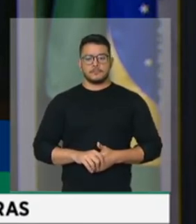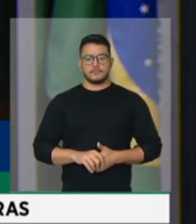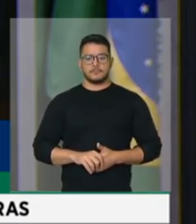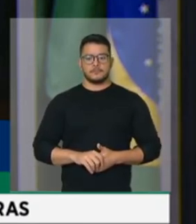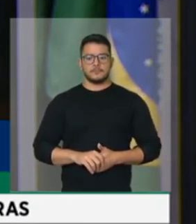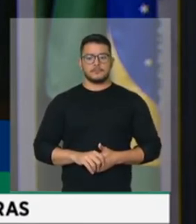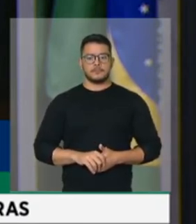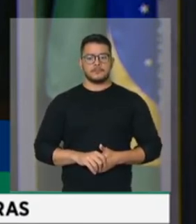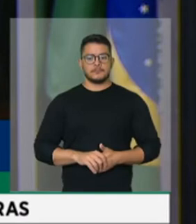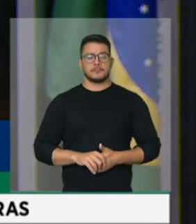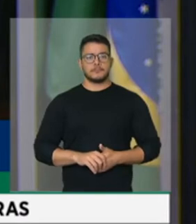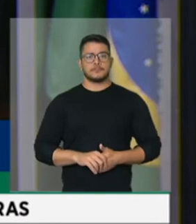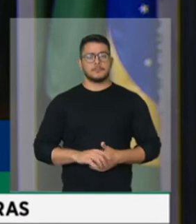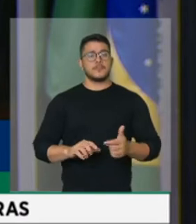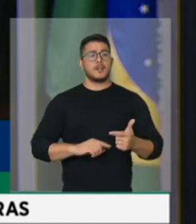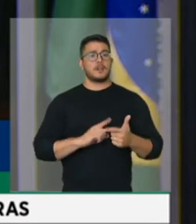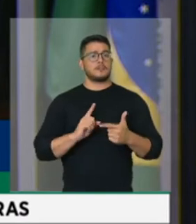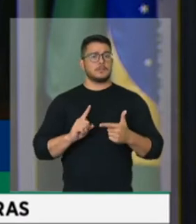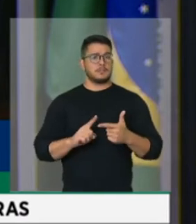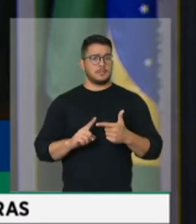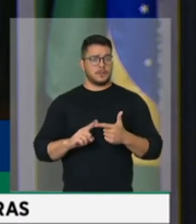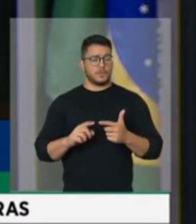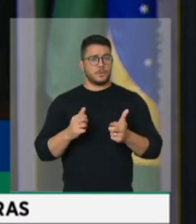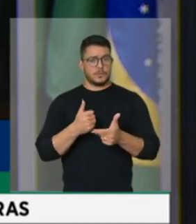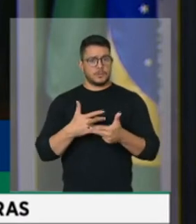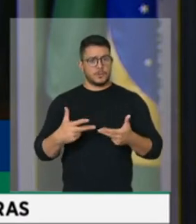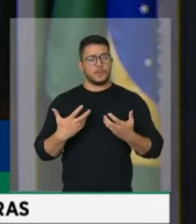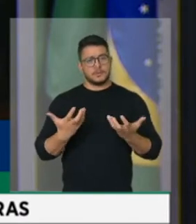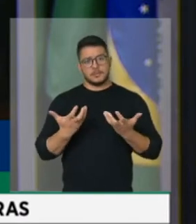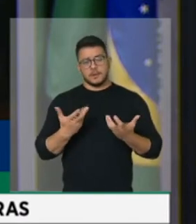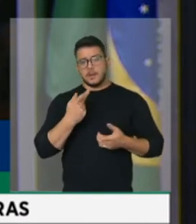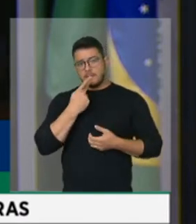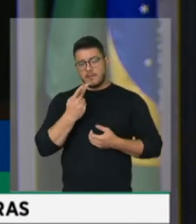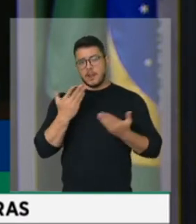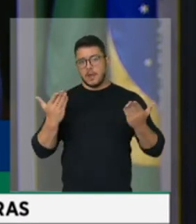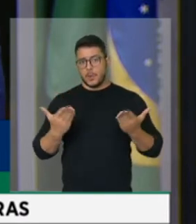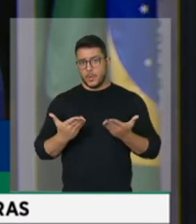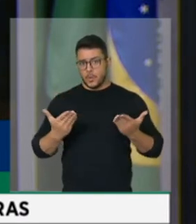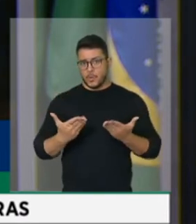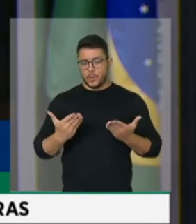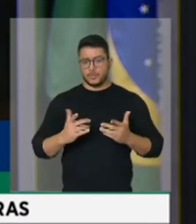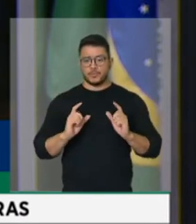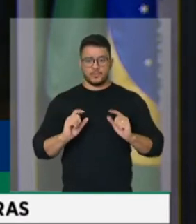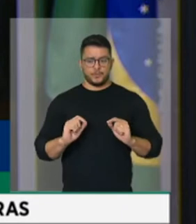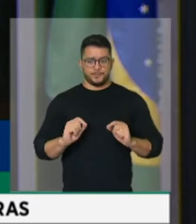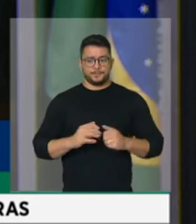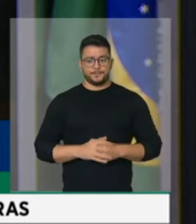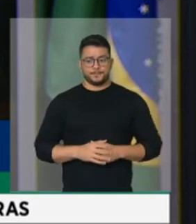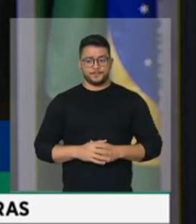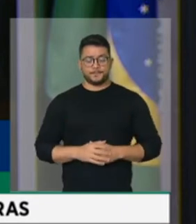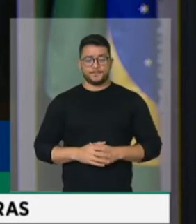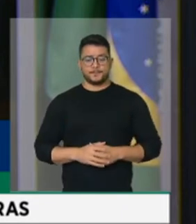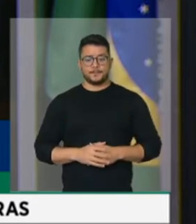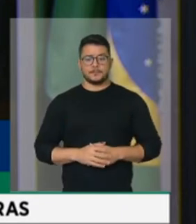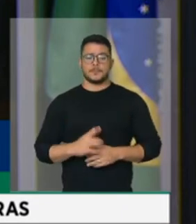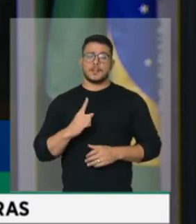ASSIM NA CONDUTA DO DEPUTADO ELMAR, SOB BASES REPUBLICANAS. ENTÃO MINHA PRIMEIRA FALA AQUI É PRA DESGRAVAR O DEPUTADO ELMAR DO QUE